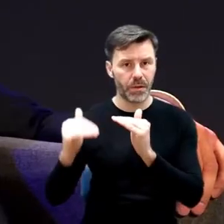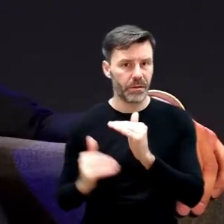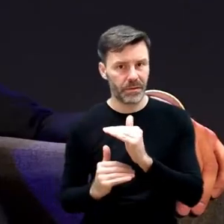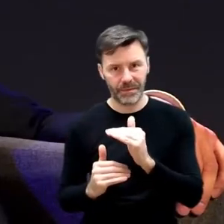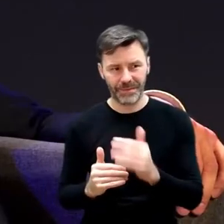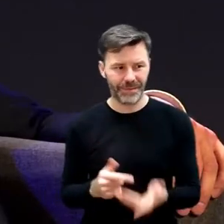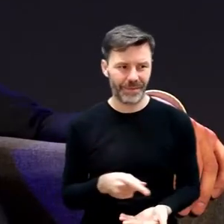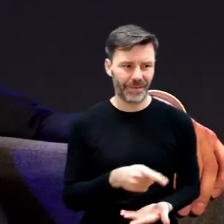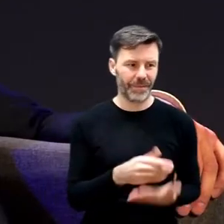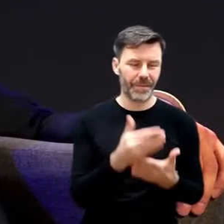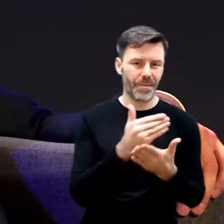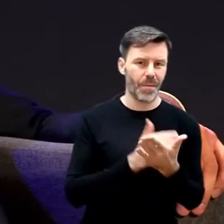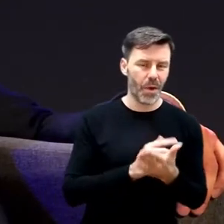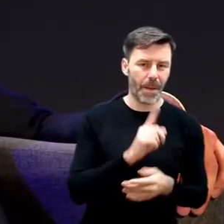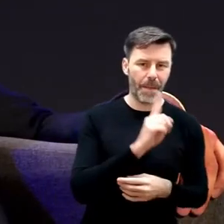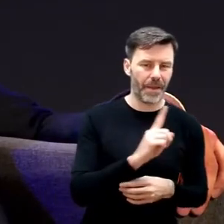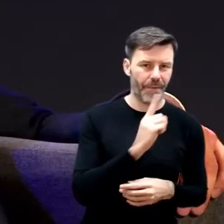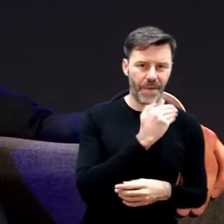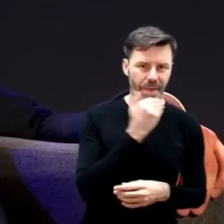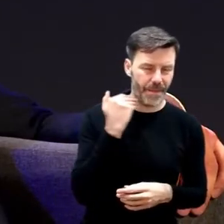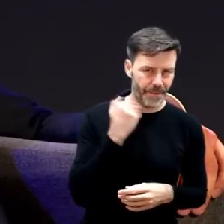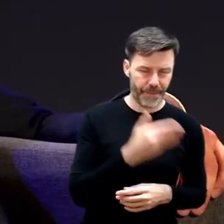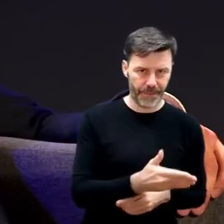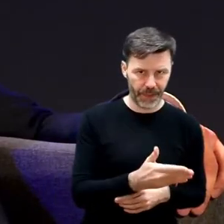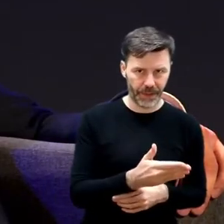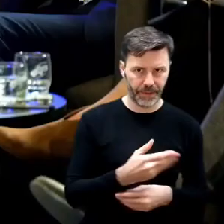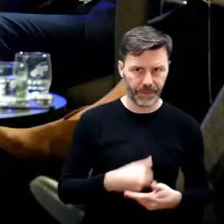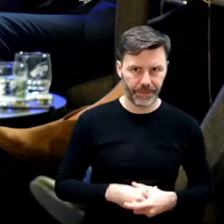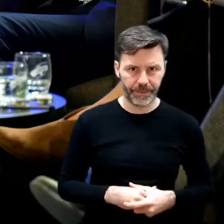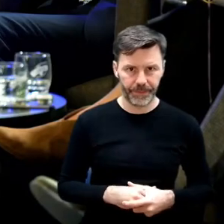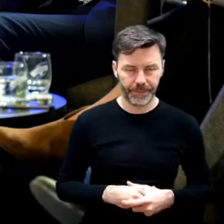I też powiedzieć w ten sposób, to się przejawia w wielu aspektach.